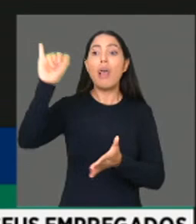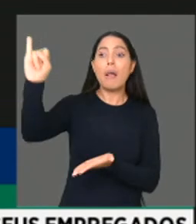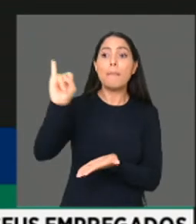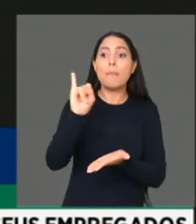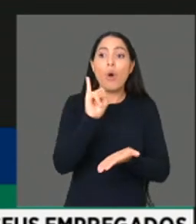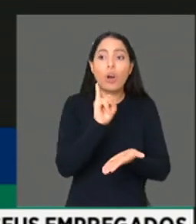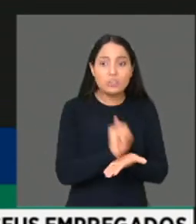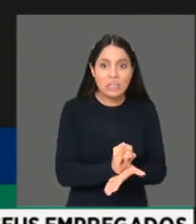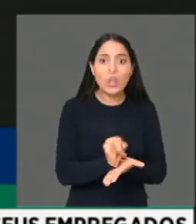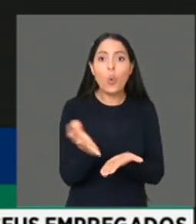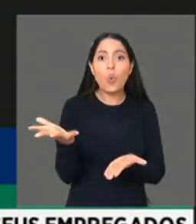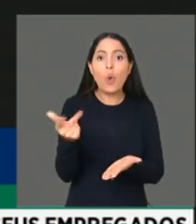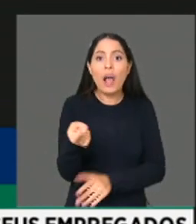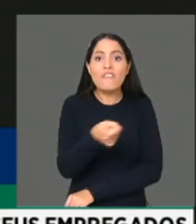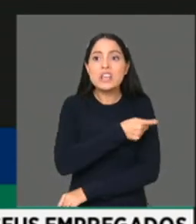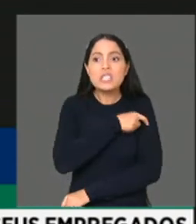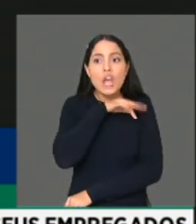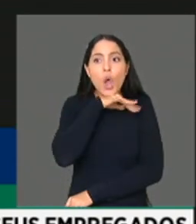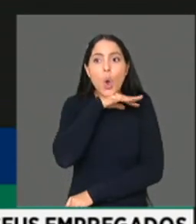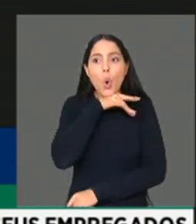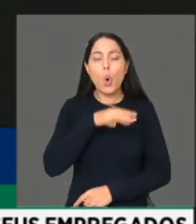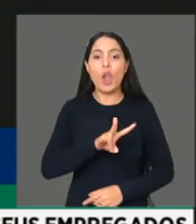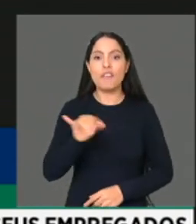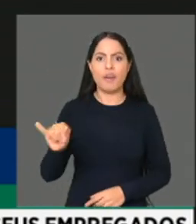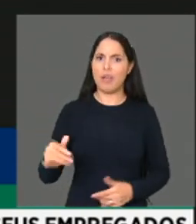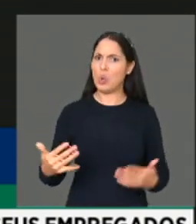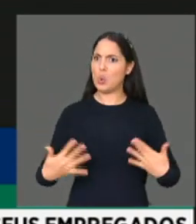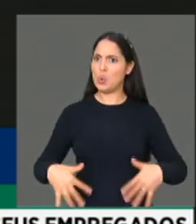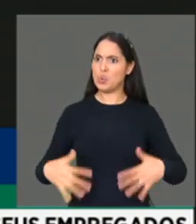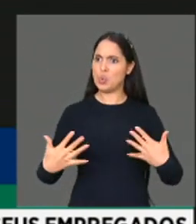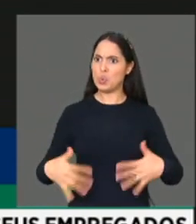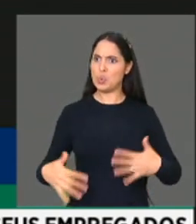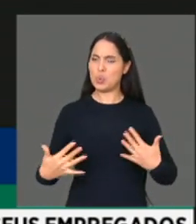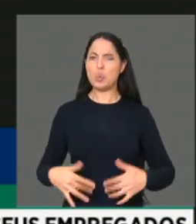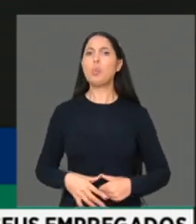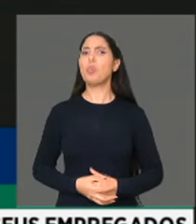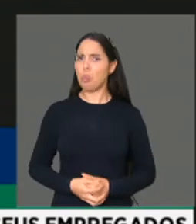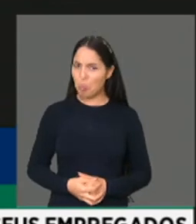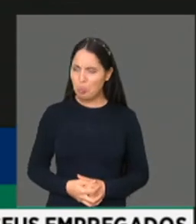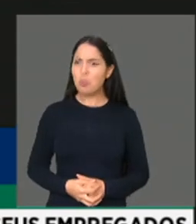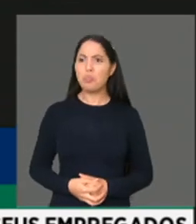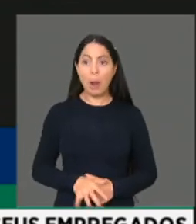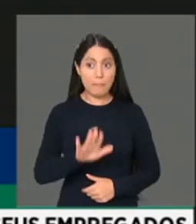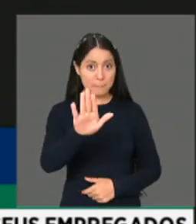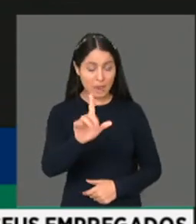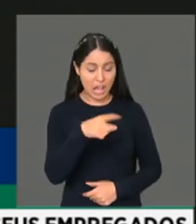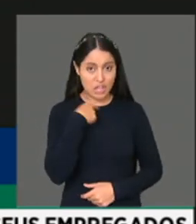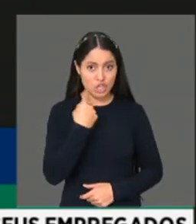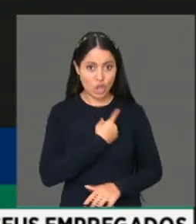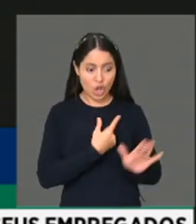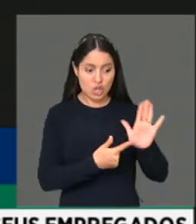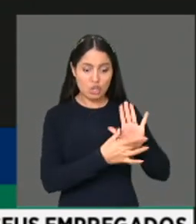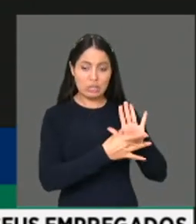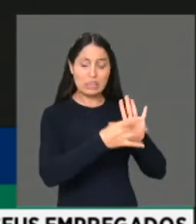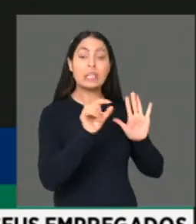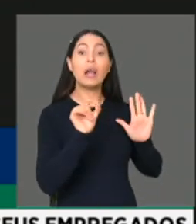OUÇAM PARLAMENTARES: ESTÃO PERMITINDO ALGO QUE VAI PERMITIR A IMPORTAÇÃO DE VACINAS DE BAIXA QUALIDADE. E O NOSSO DESTAQUE É PARA IMPEDIR QUE DE QUALQUER FORMA